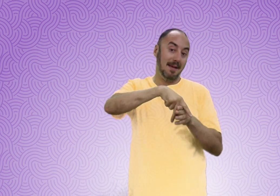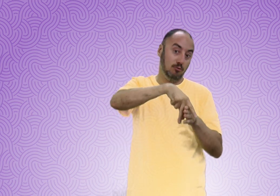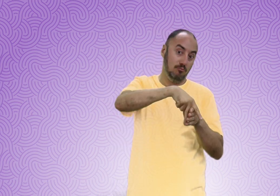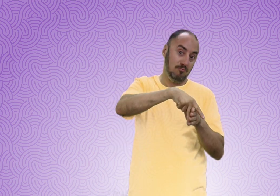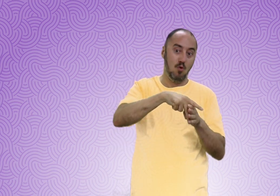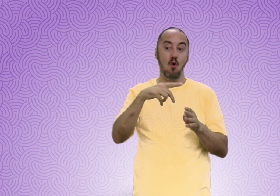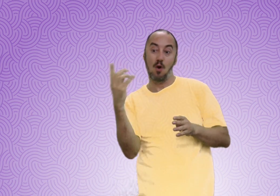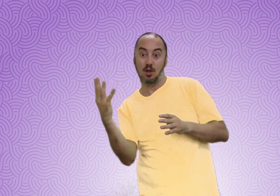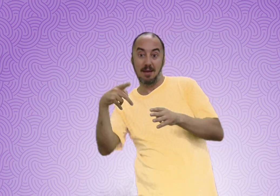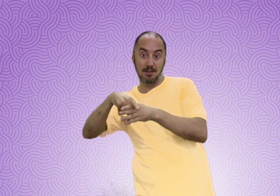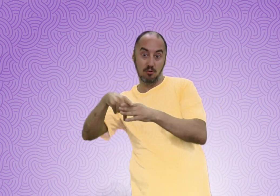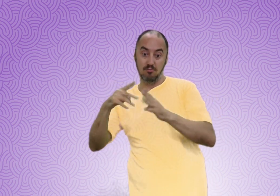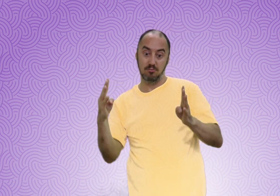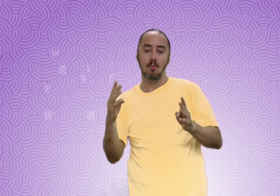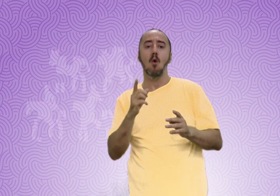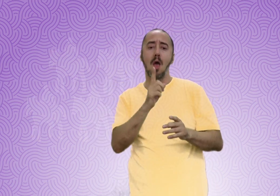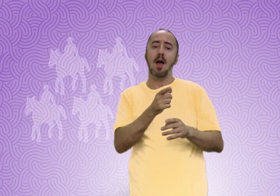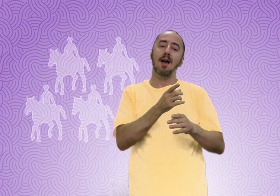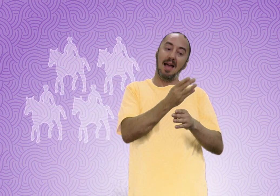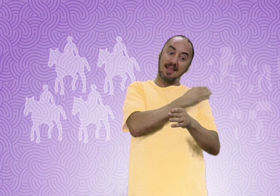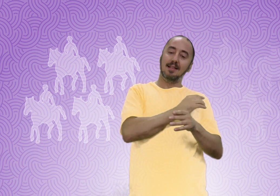Se juega en dos equipos de cuatro jinetes cada uno.